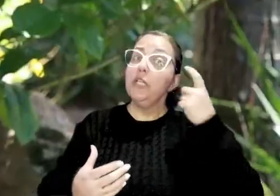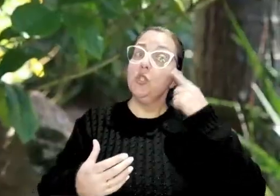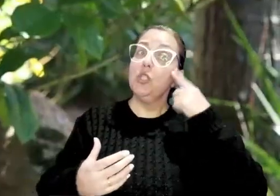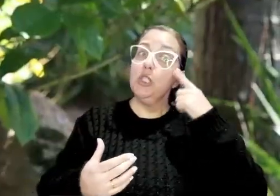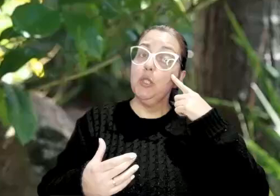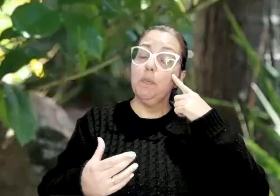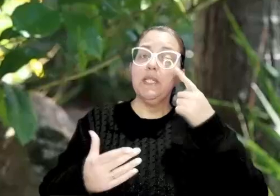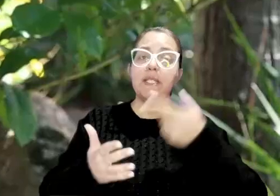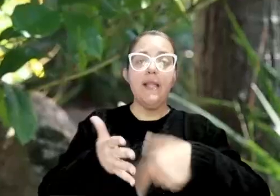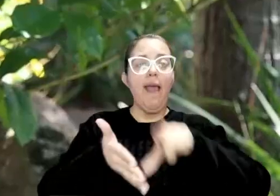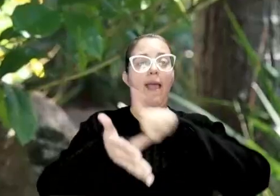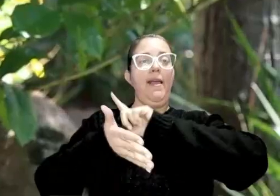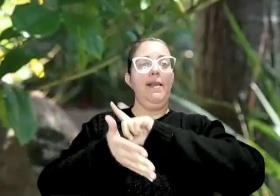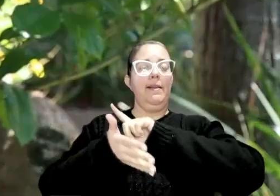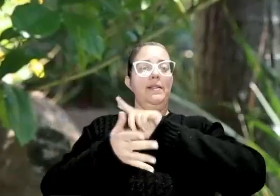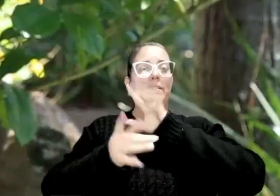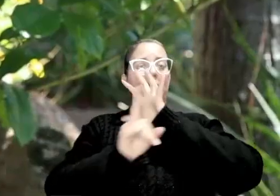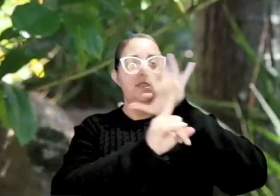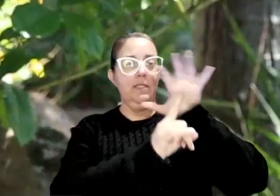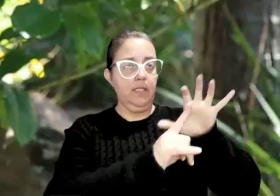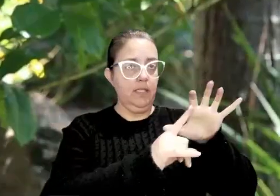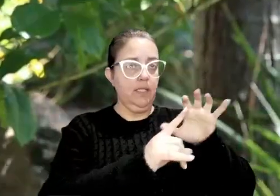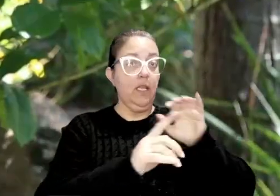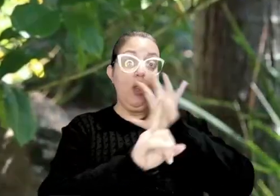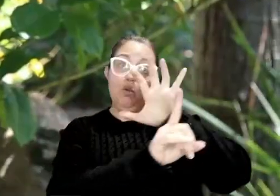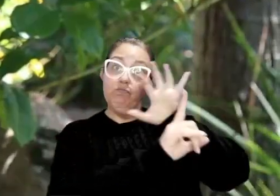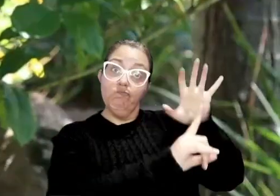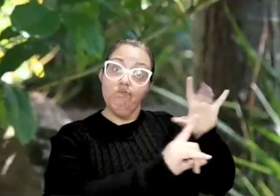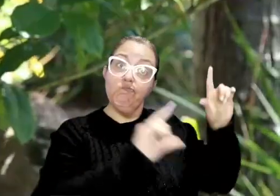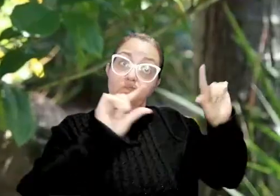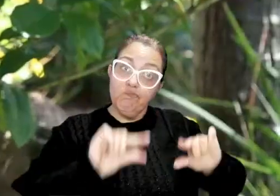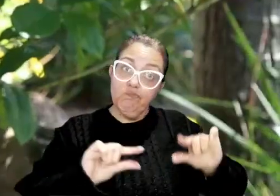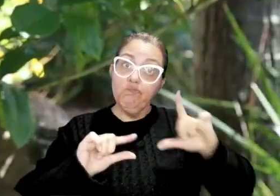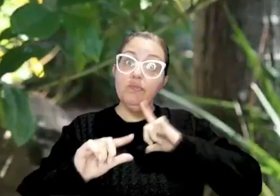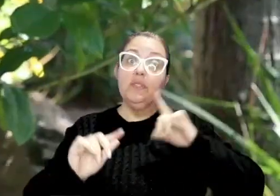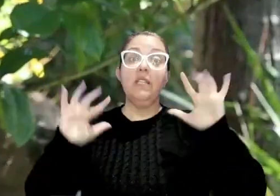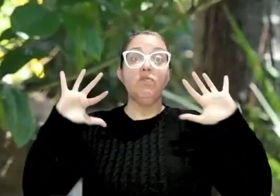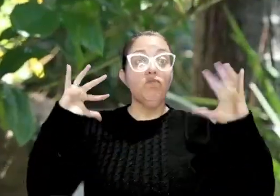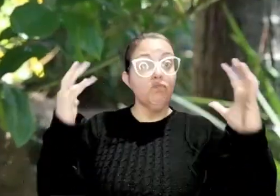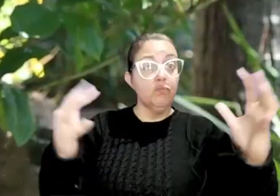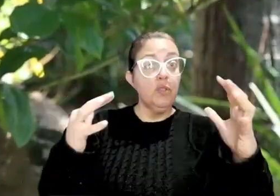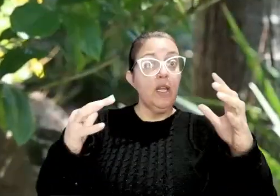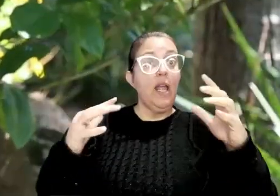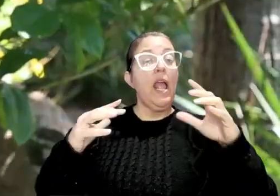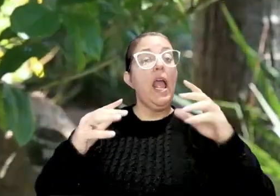sobre o ambiente eles vão incidir sobre fenômenos multiescalares Então a gente tem impactos que